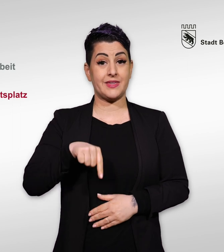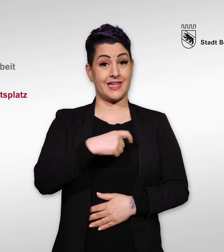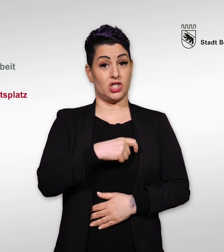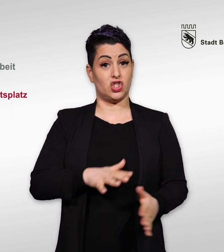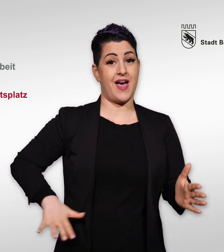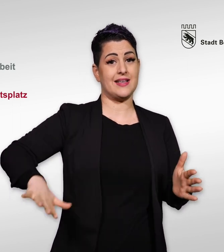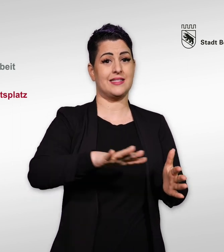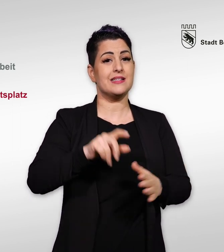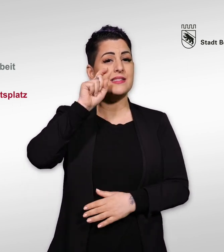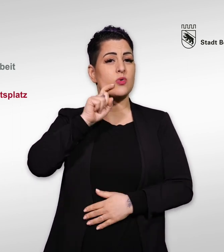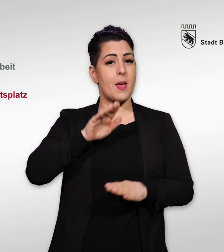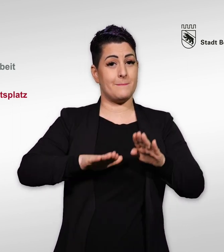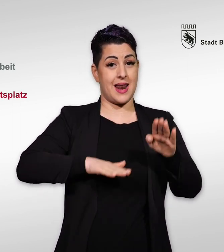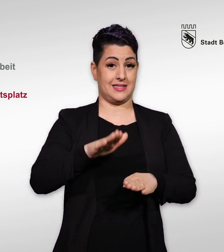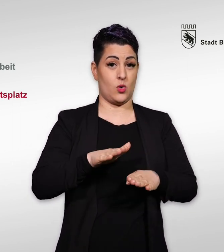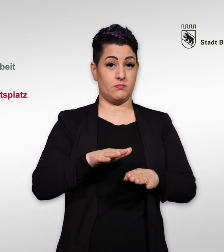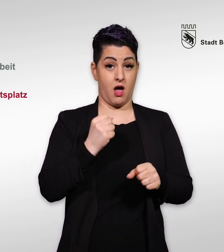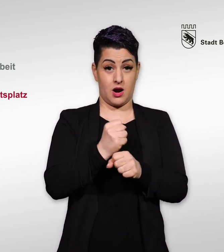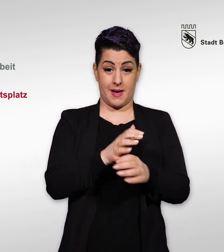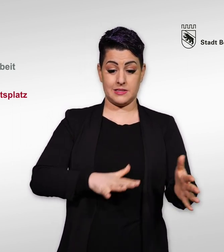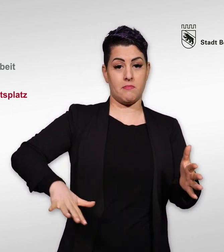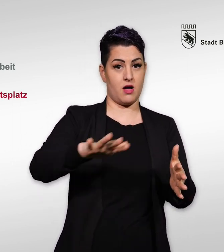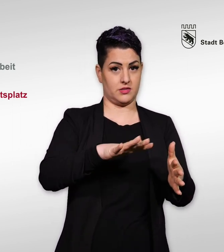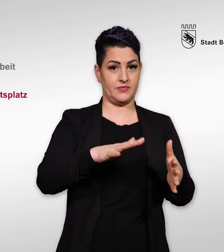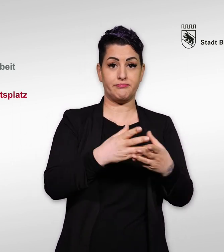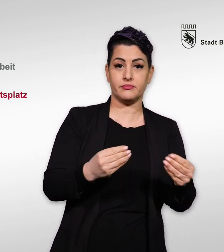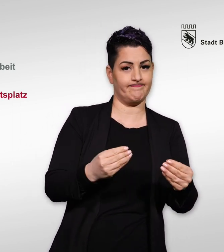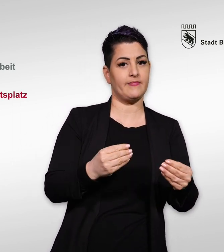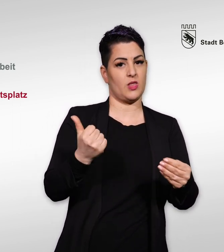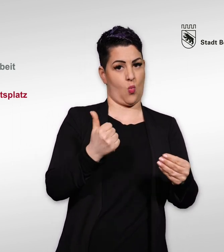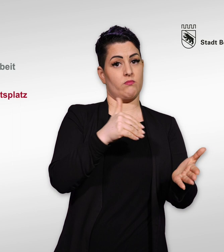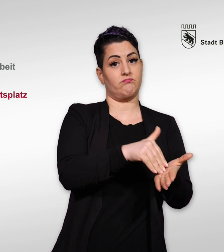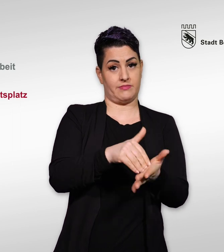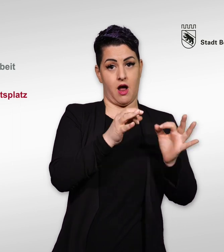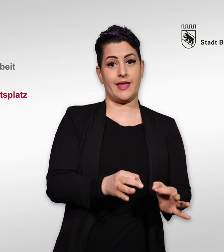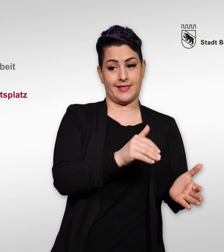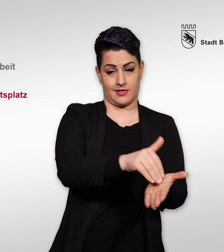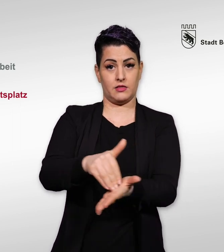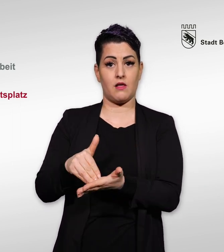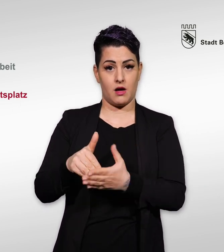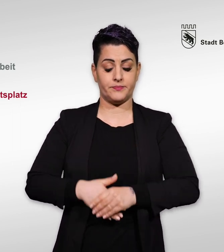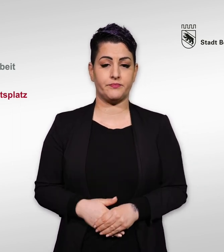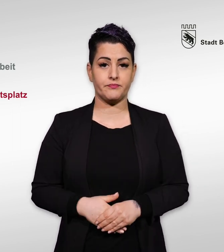Sexuelle Belästigung am Arbeitsplatz ist in der Schweiz immer noch eine Realität.